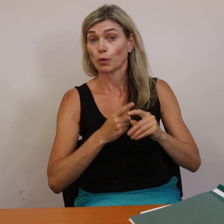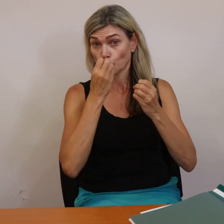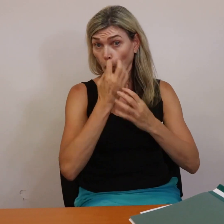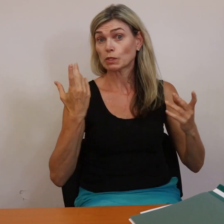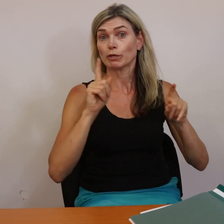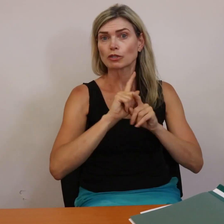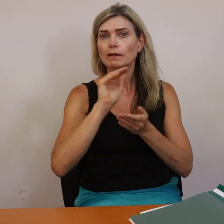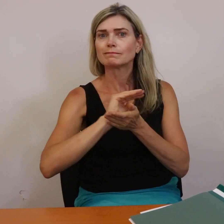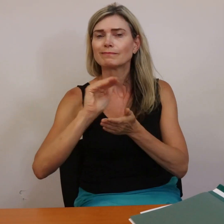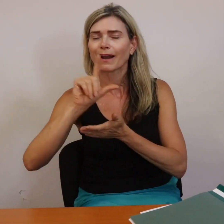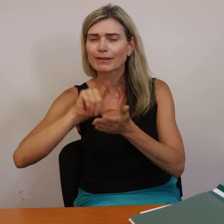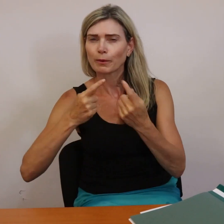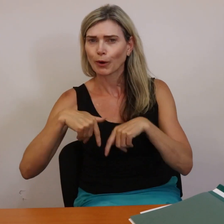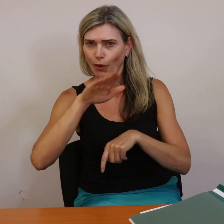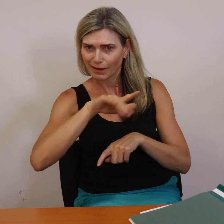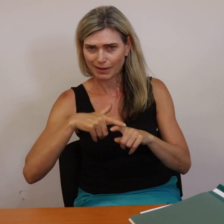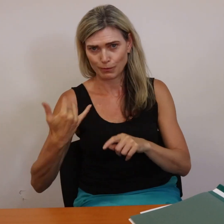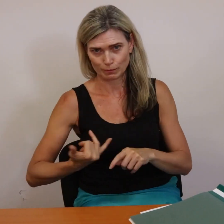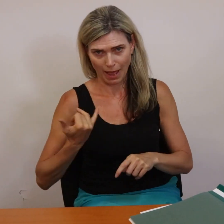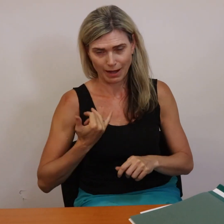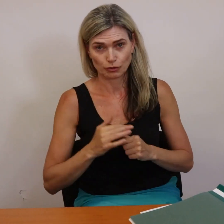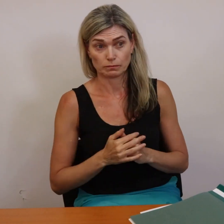S úspěchem se věnuje i literatuře pro děti a mládež.